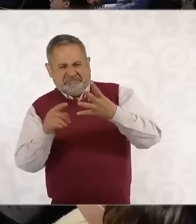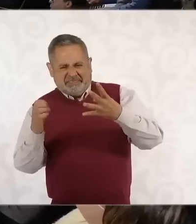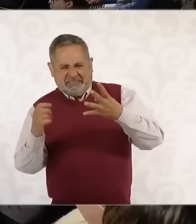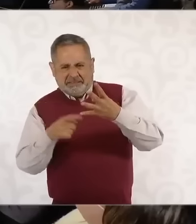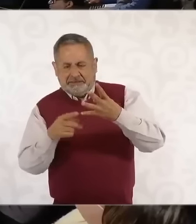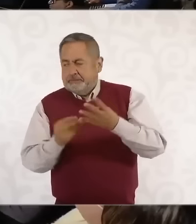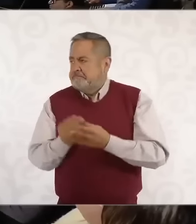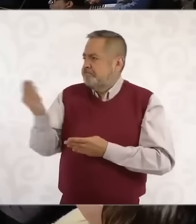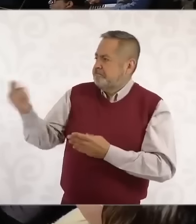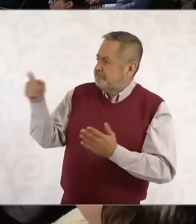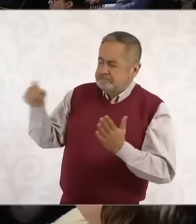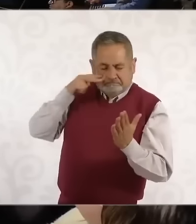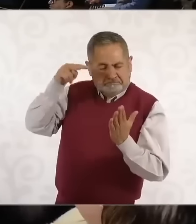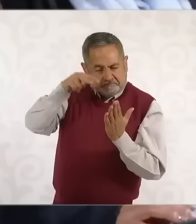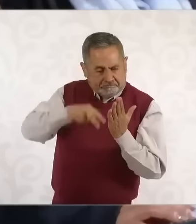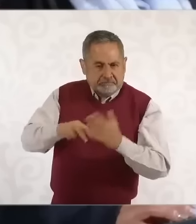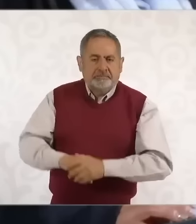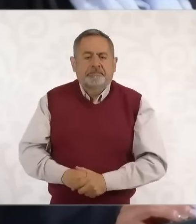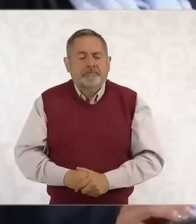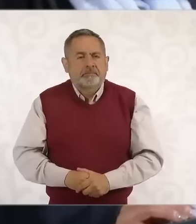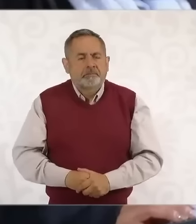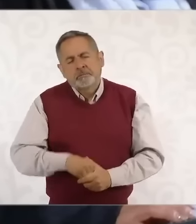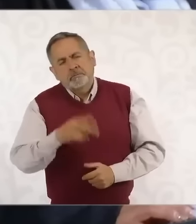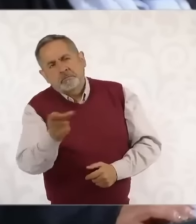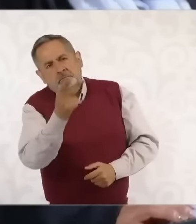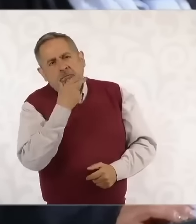descalificaciones que ha hecho el presidente Trump. ¿Cómo percibe usted la postura de los